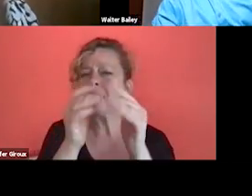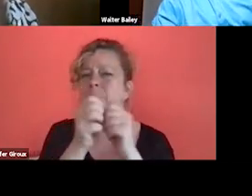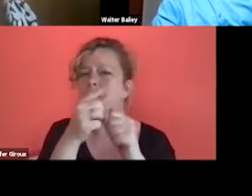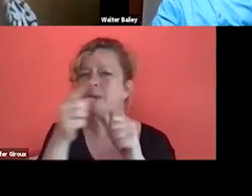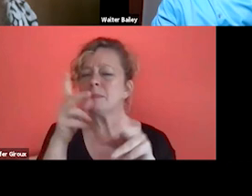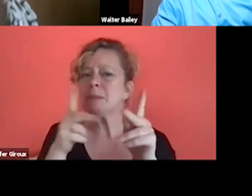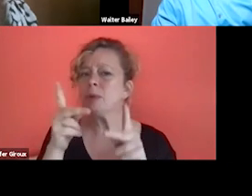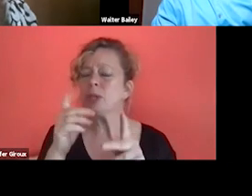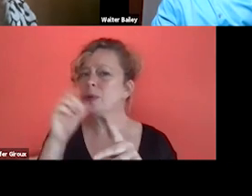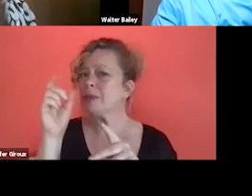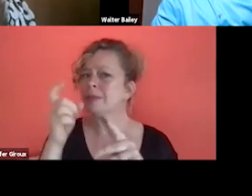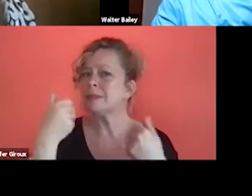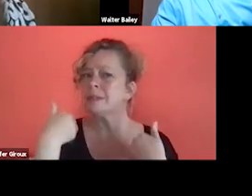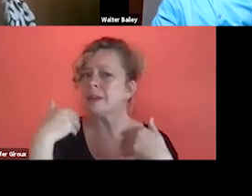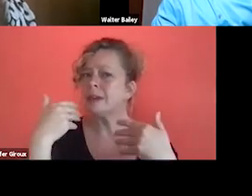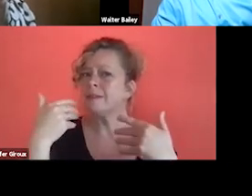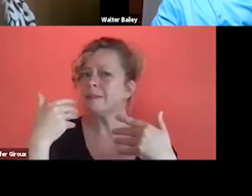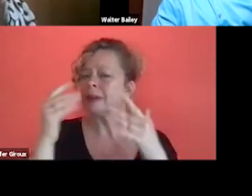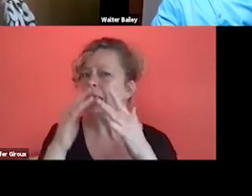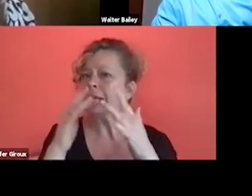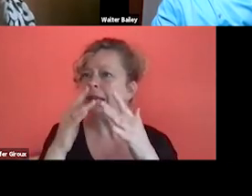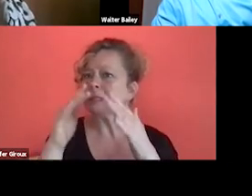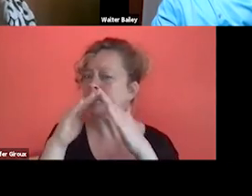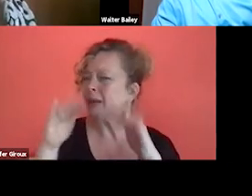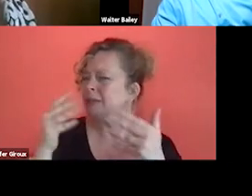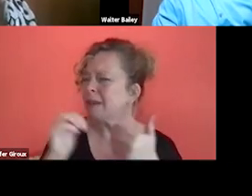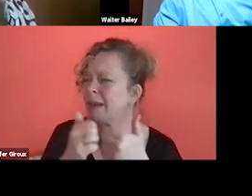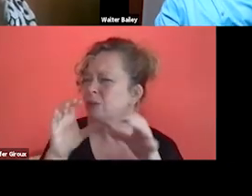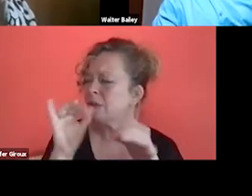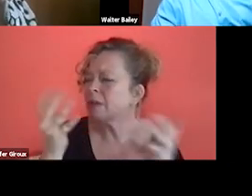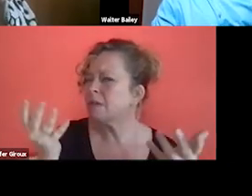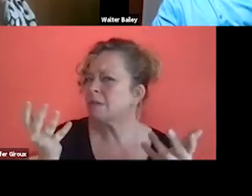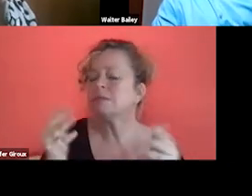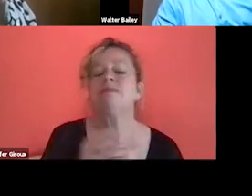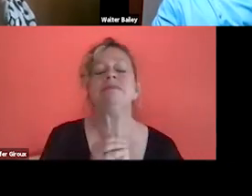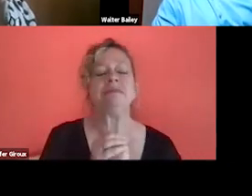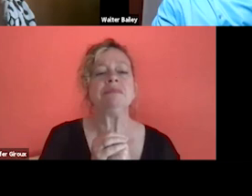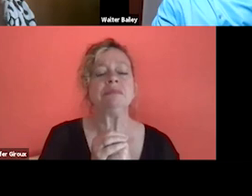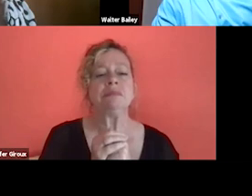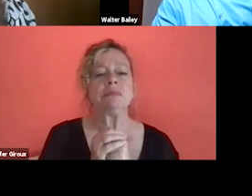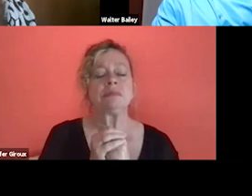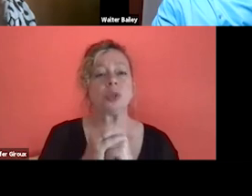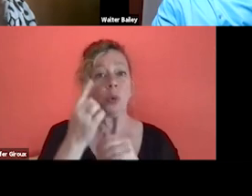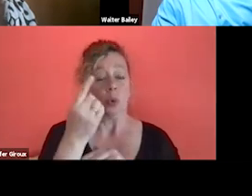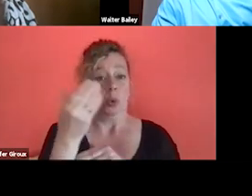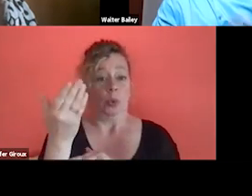que no necesariamente podrías rastrear en su vivienda? Para una de las cosas que hicimos,